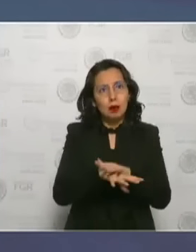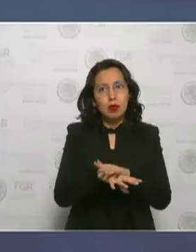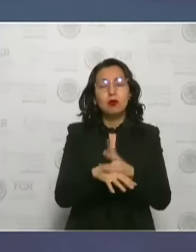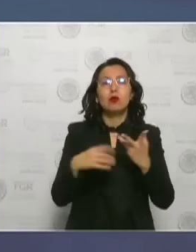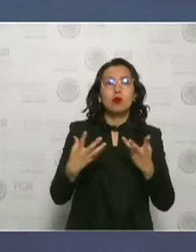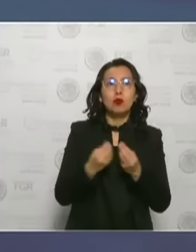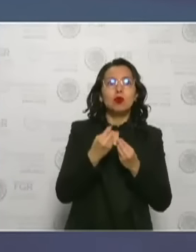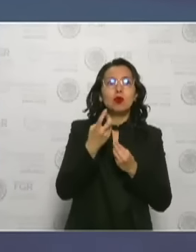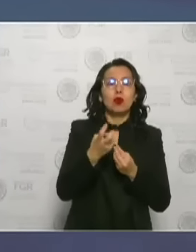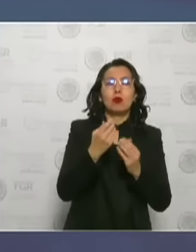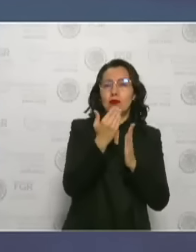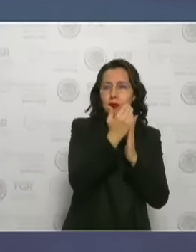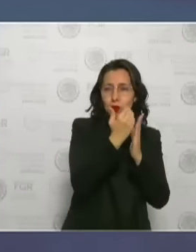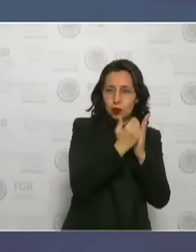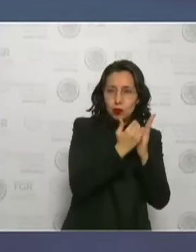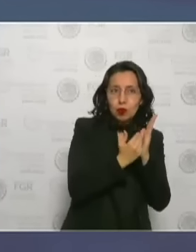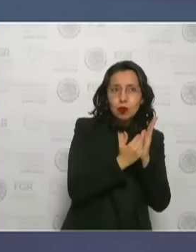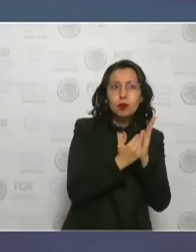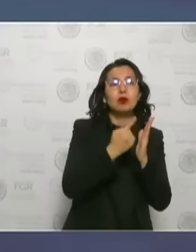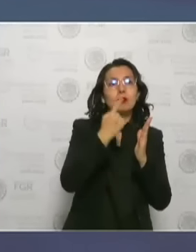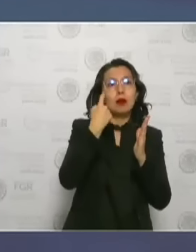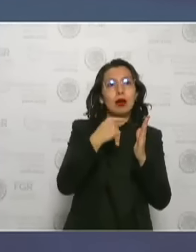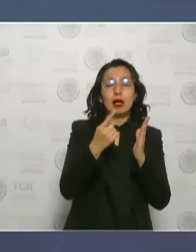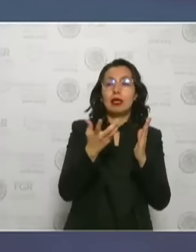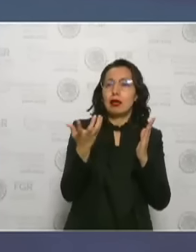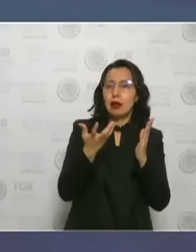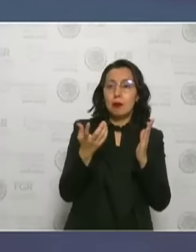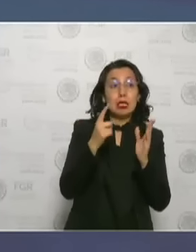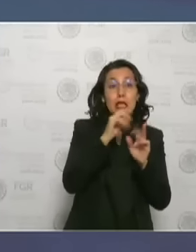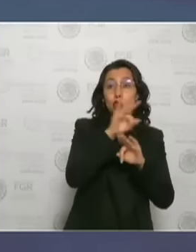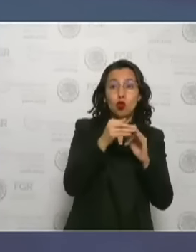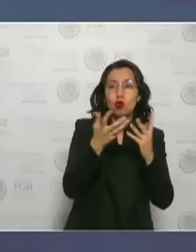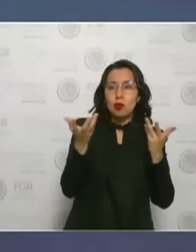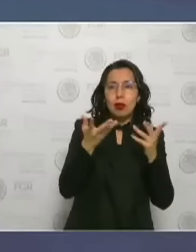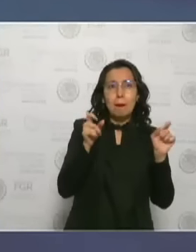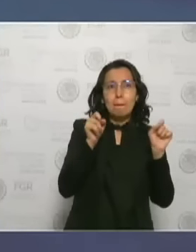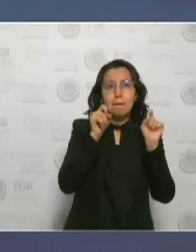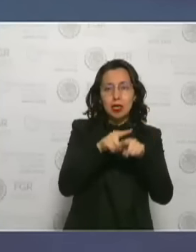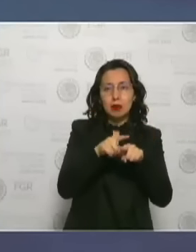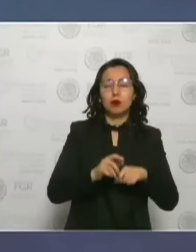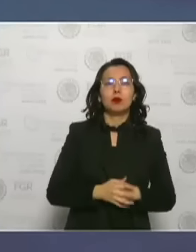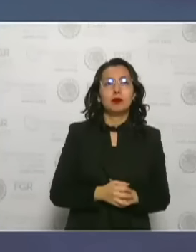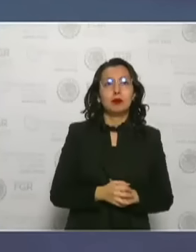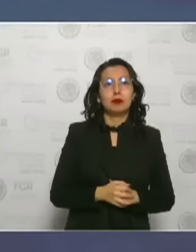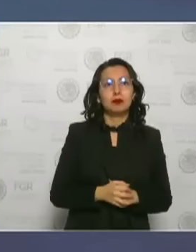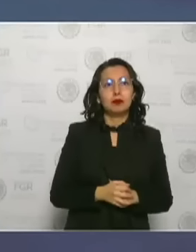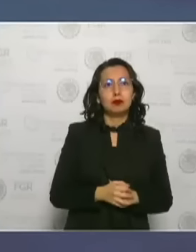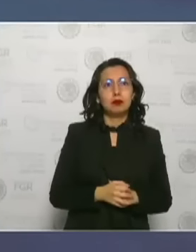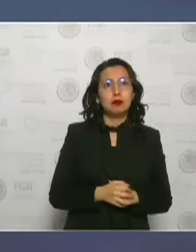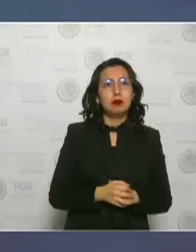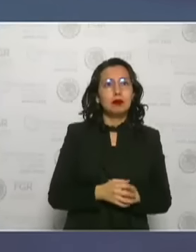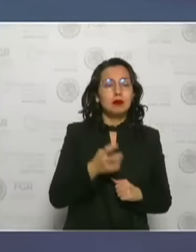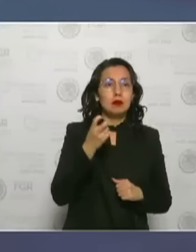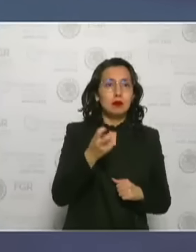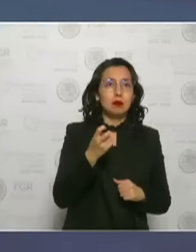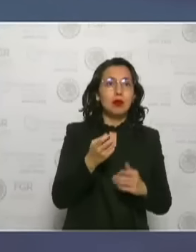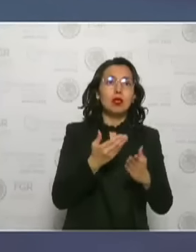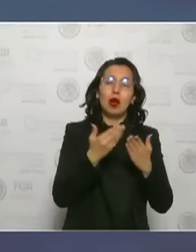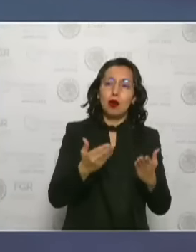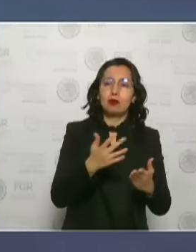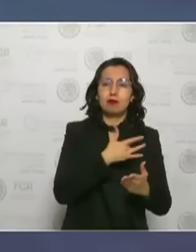de protocolos de actuación homologados para la investigación. Es así que tengo la convicción